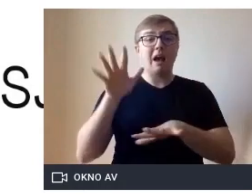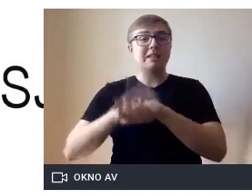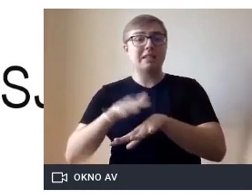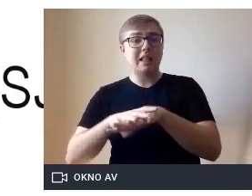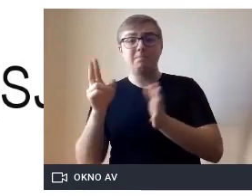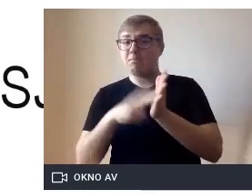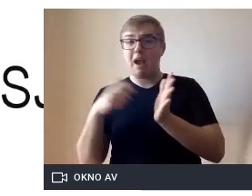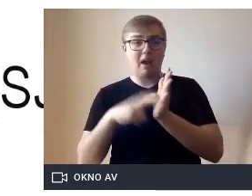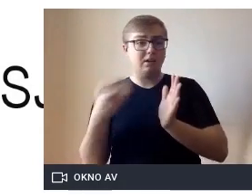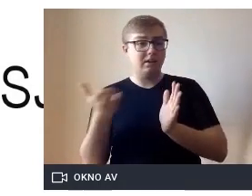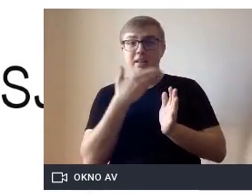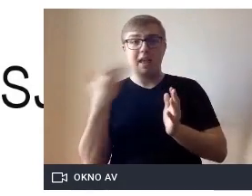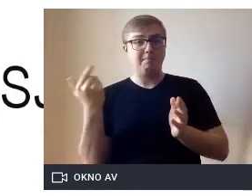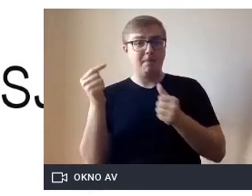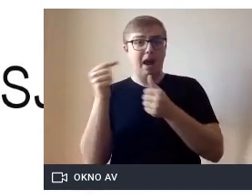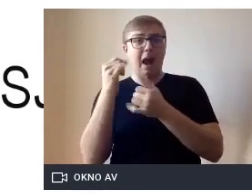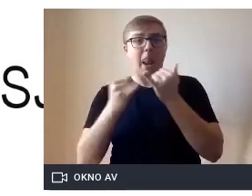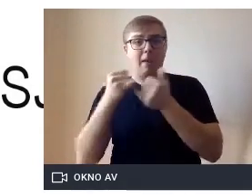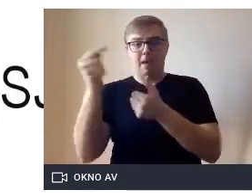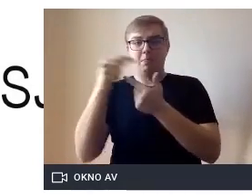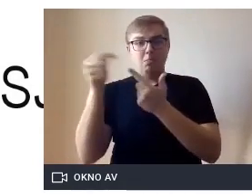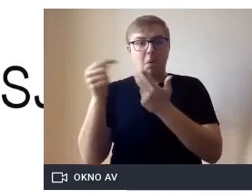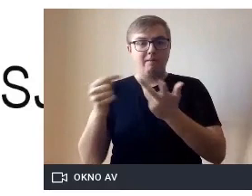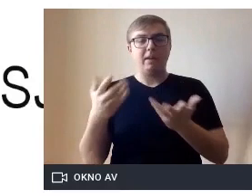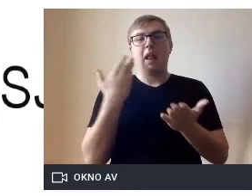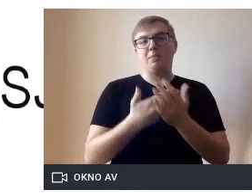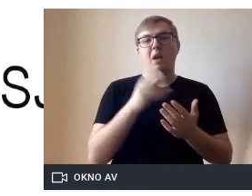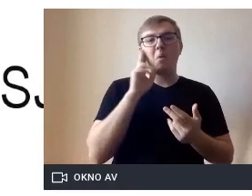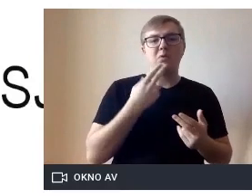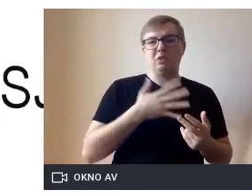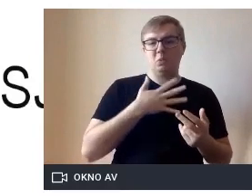A SJM tego nie zapewnia. Nie ma w sobie tych elementów potrzebnych do komunikacji u osób Głuchych.